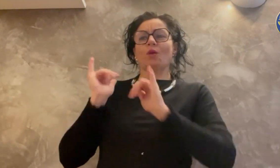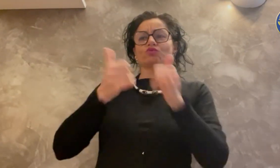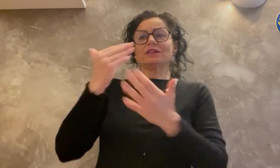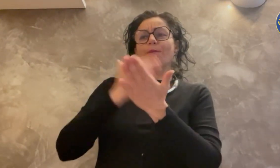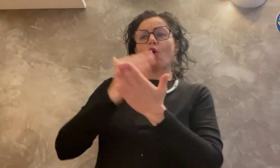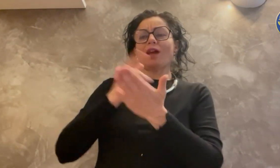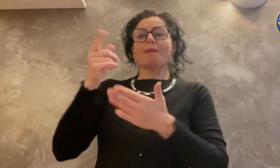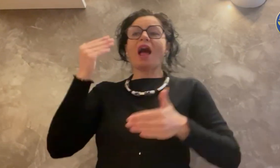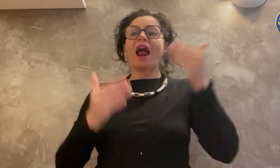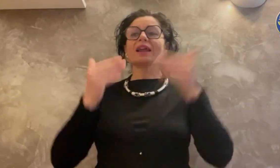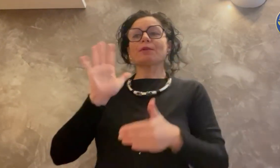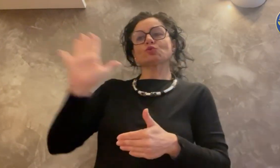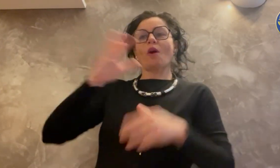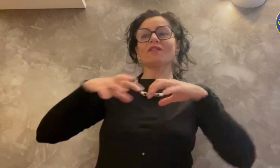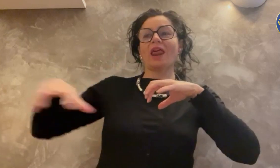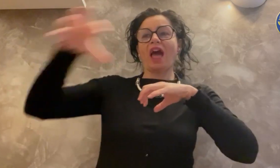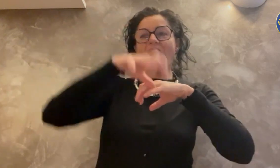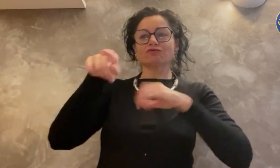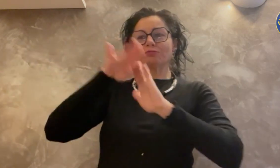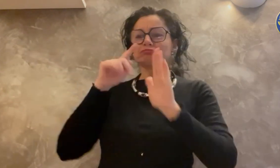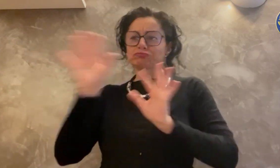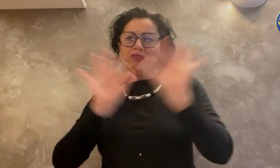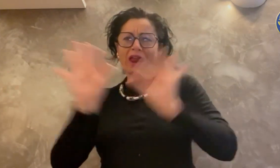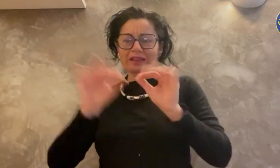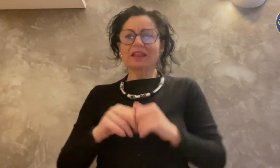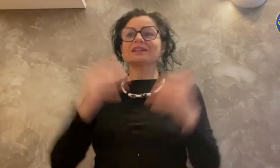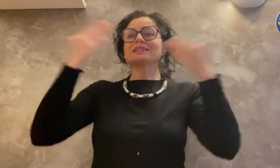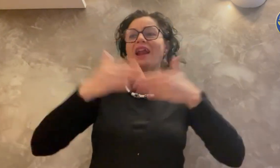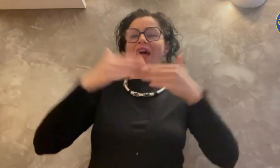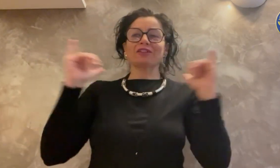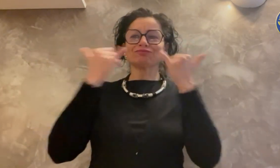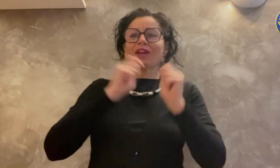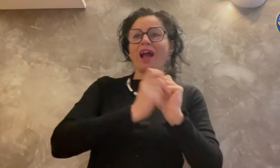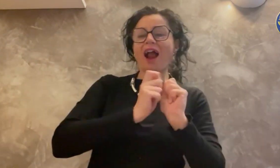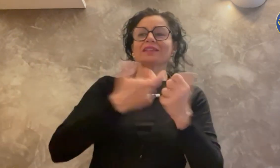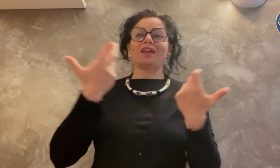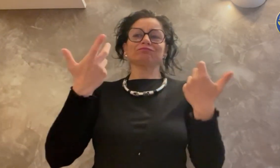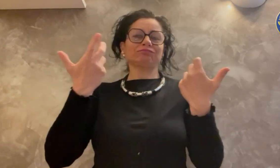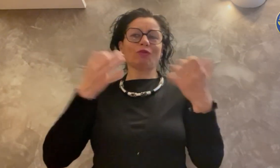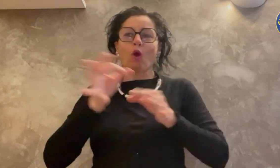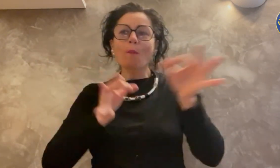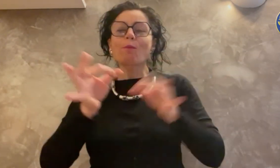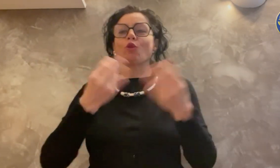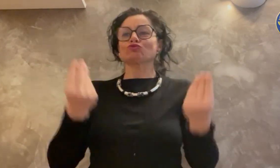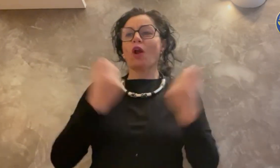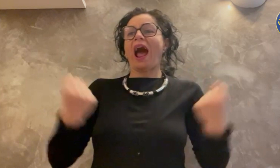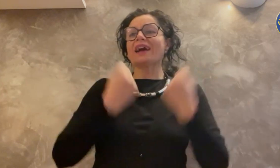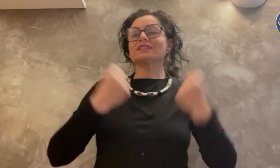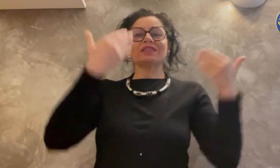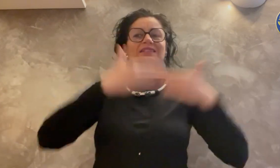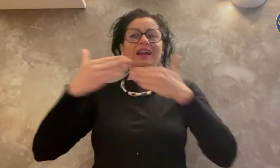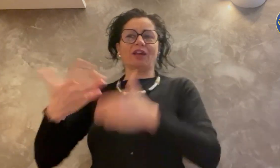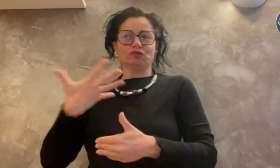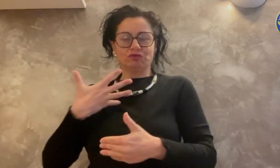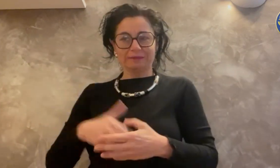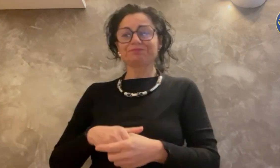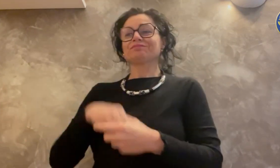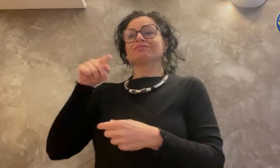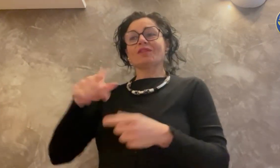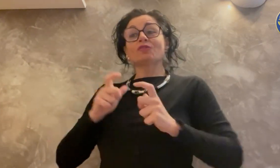siamo ancora in attesa del programma degli animatori del villaggio, come le serate divertimento, carte, tombola e attività serali.